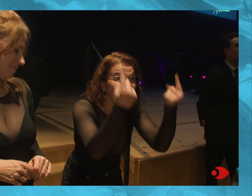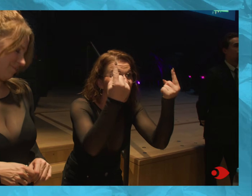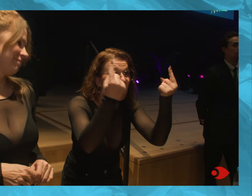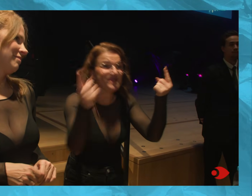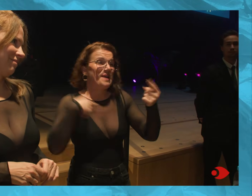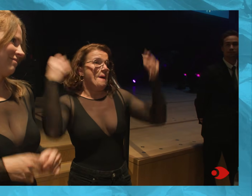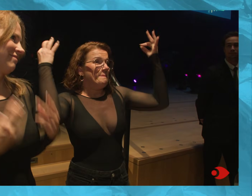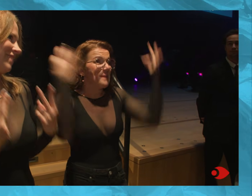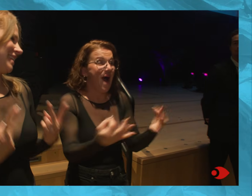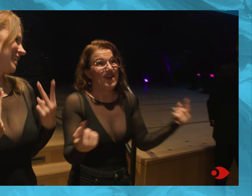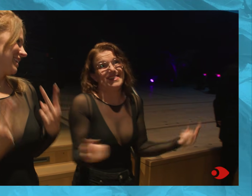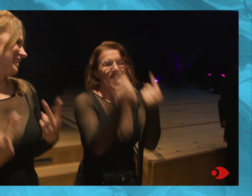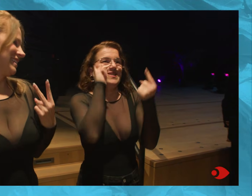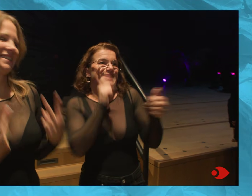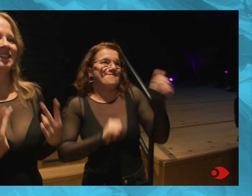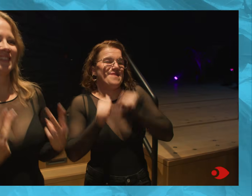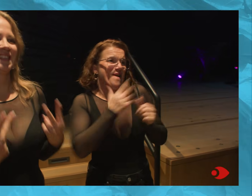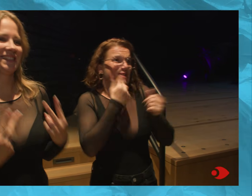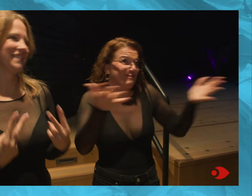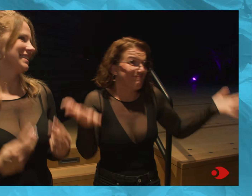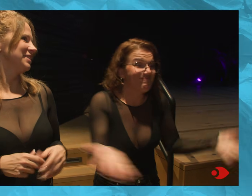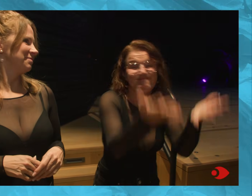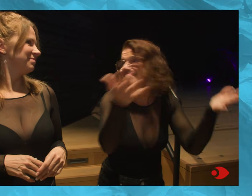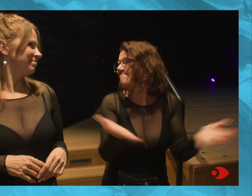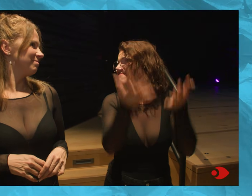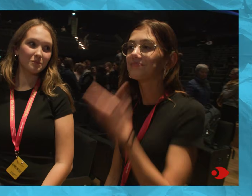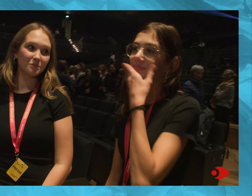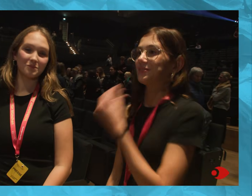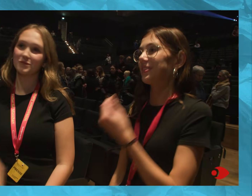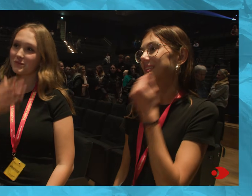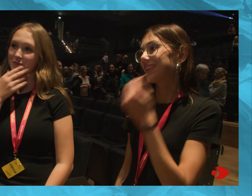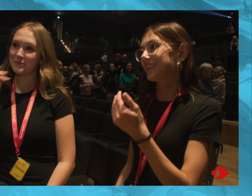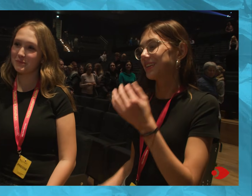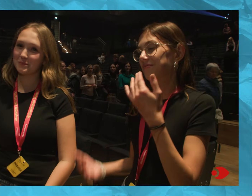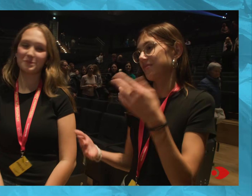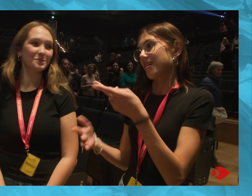junge Talente für die Deaf Performance. Ja, unbedingt. Schön, danke. - Danke euch.